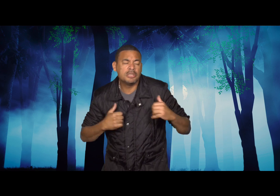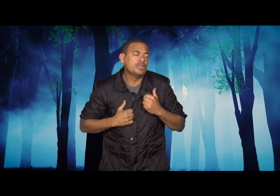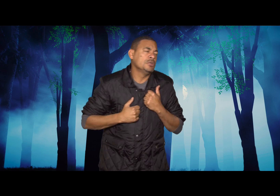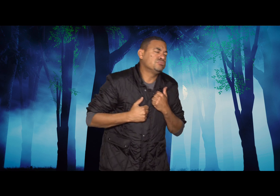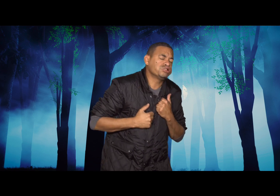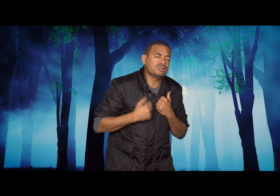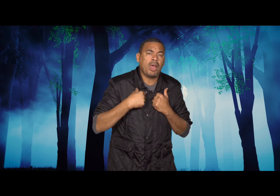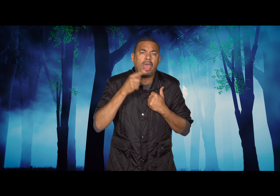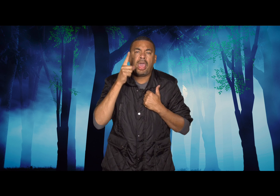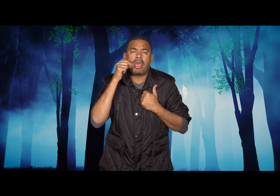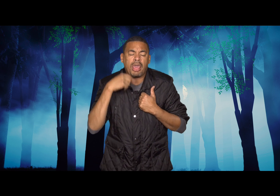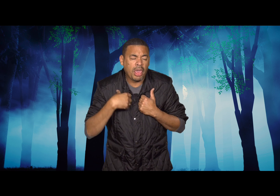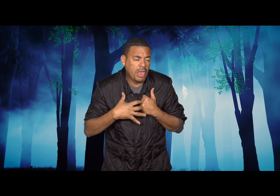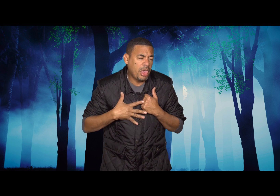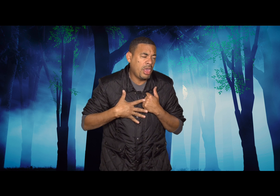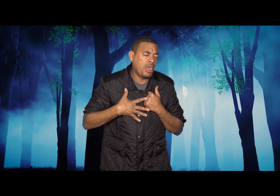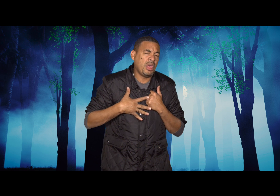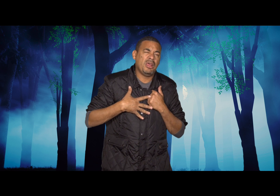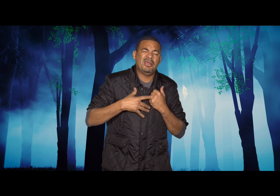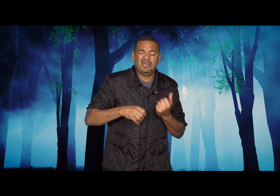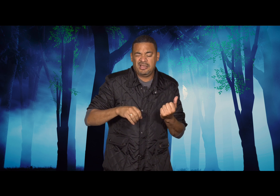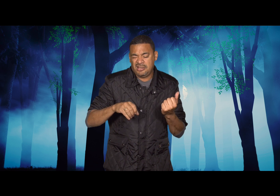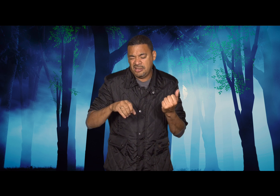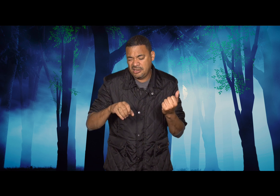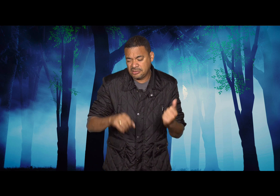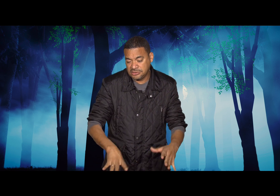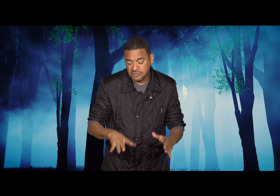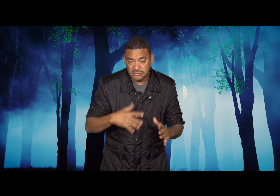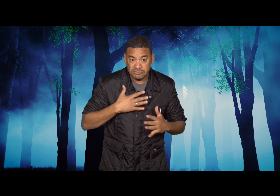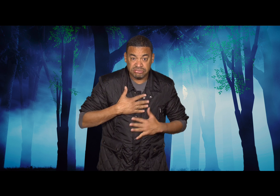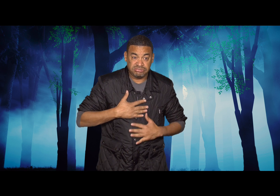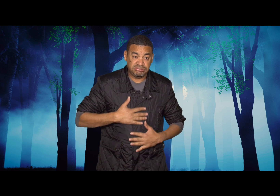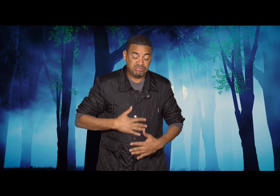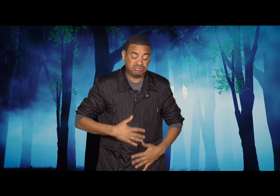Cansado y con sueño, puso sus cosas en el suelo,